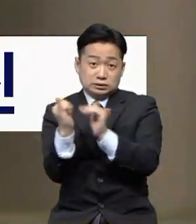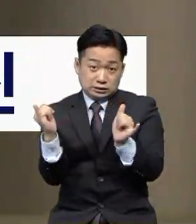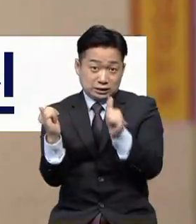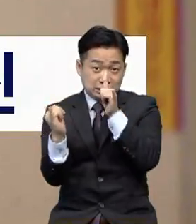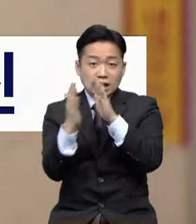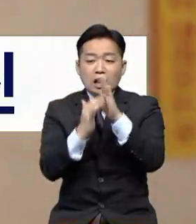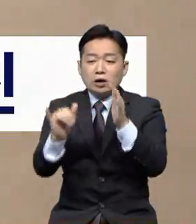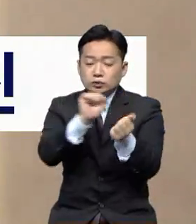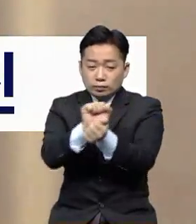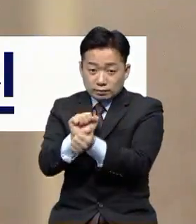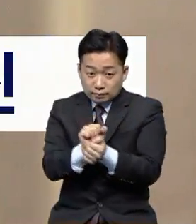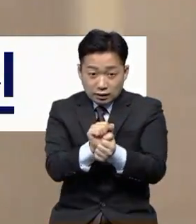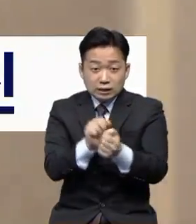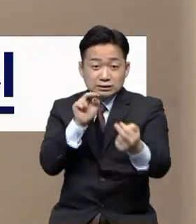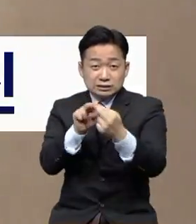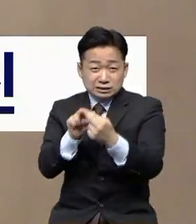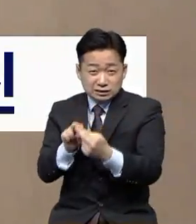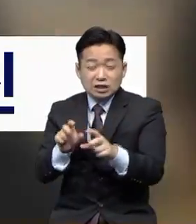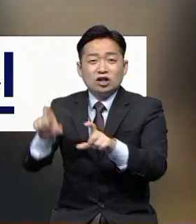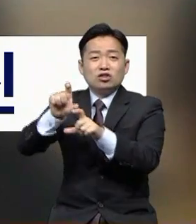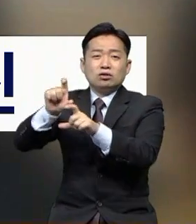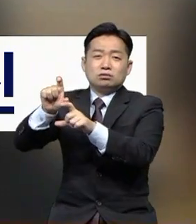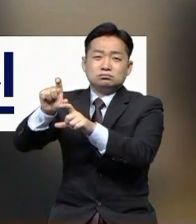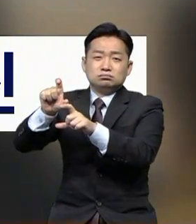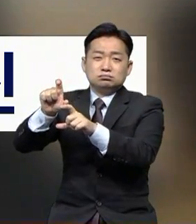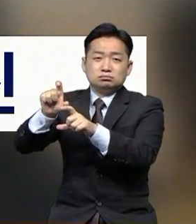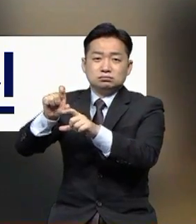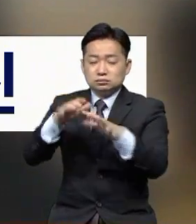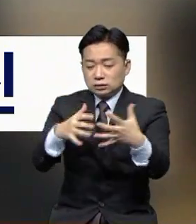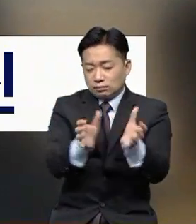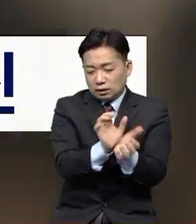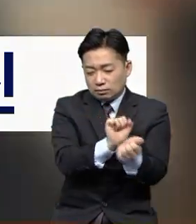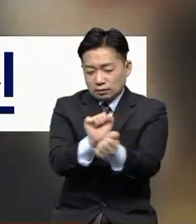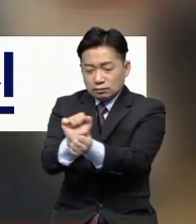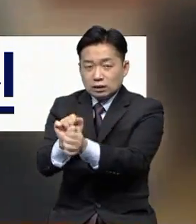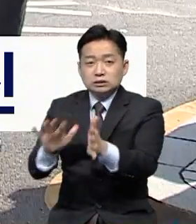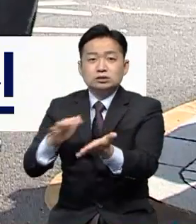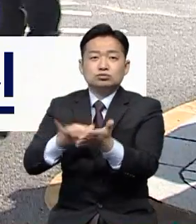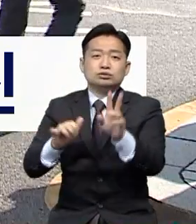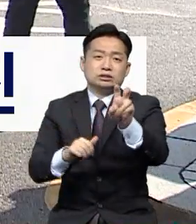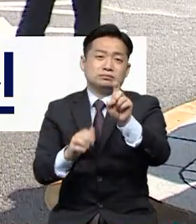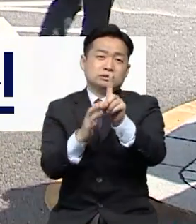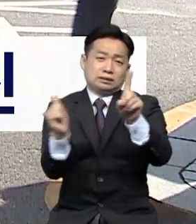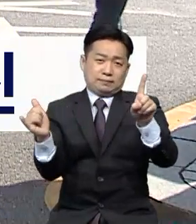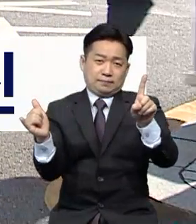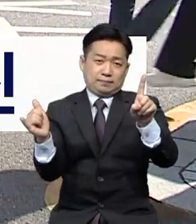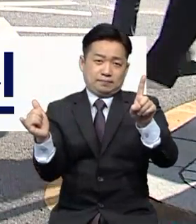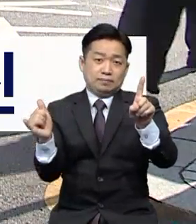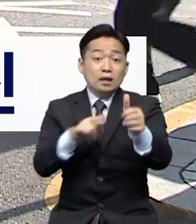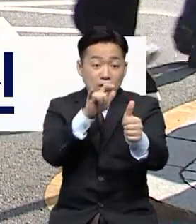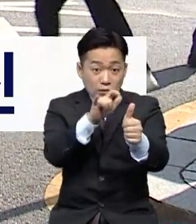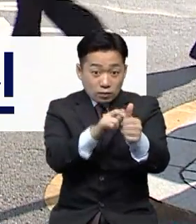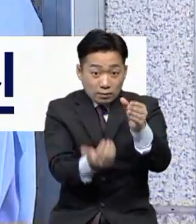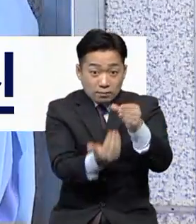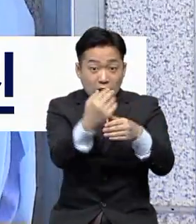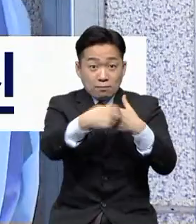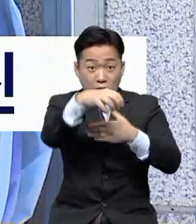가족과 지인 10명이 추가 확진돼 집단 감염자 수는 21명으로 늘었습니다. 확진자가 나온 병원만 전남대병원을 포함해 6곳이나 됩니다.